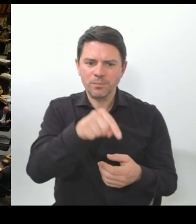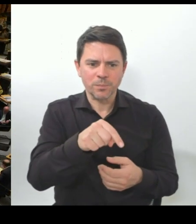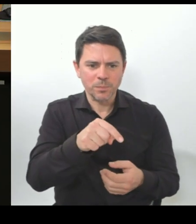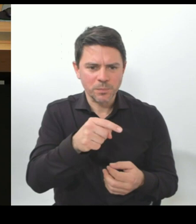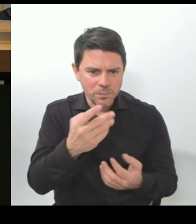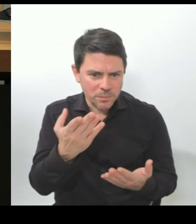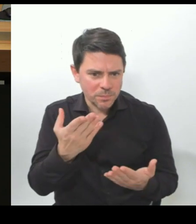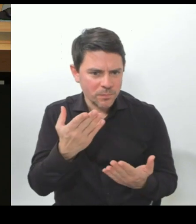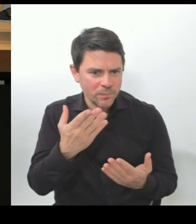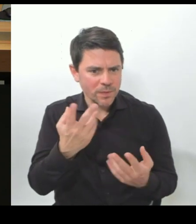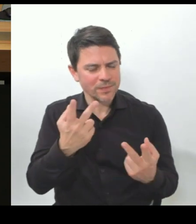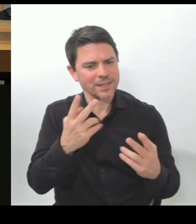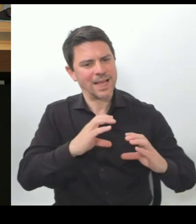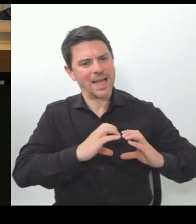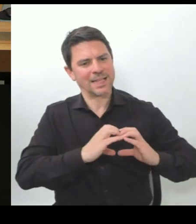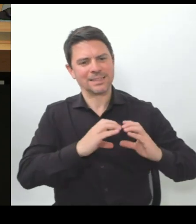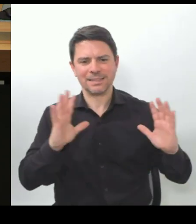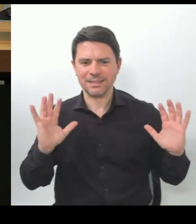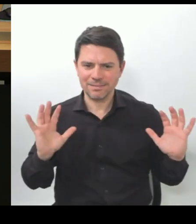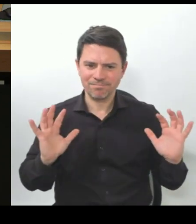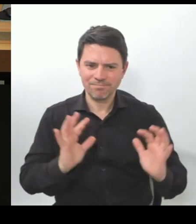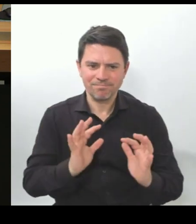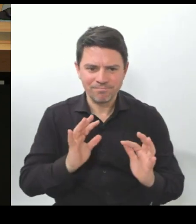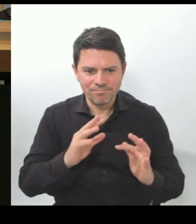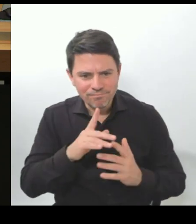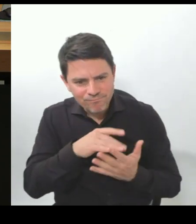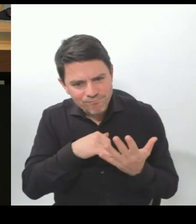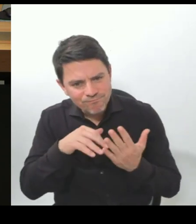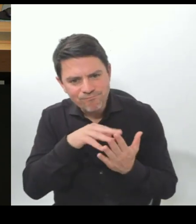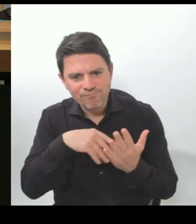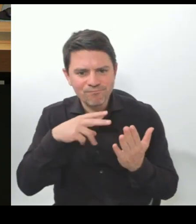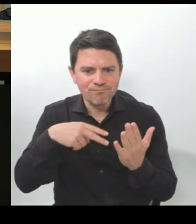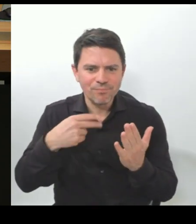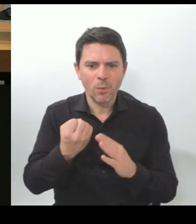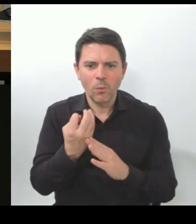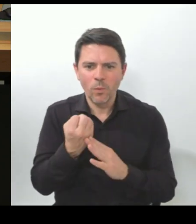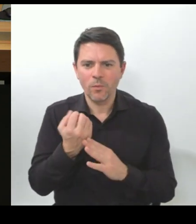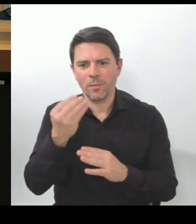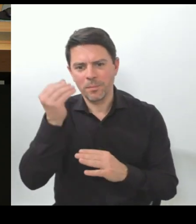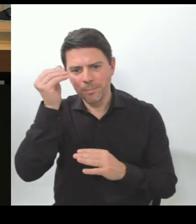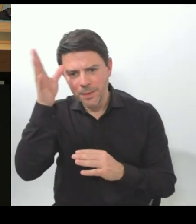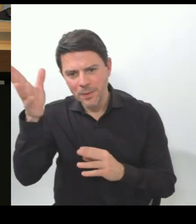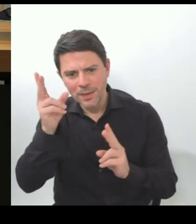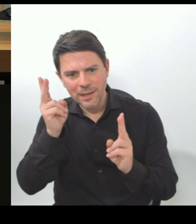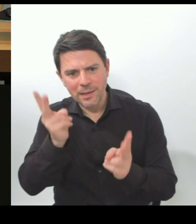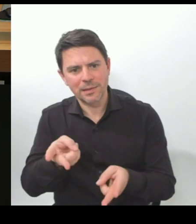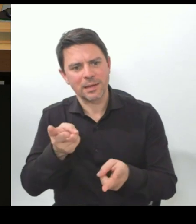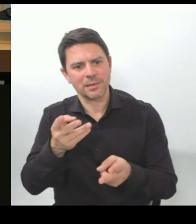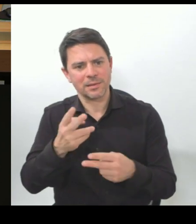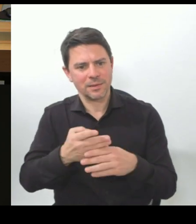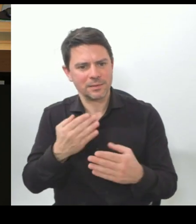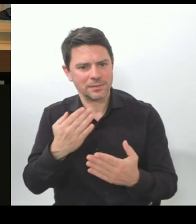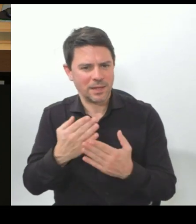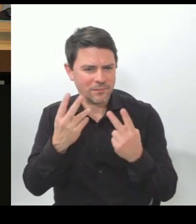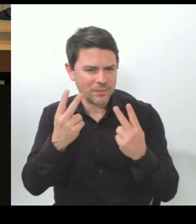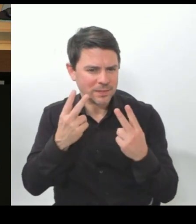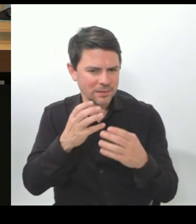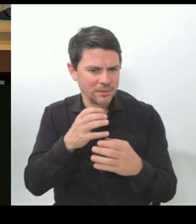Mit diesen Antrag zeigen wir, dass wir uns dieser großen Bedeutung bewusst sind. Den Auf und Ausbau unserer Bibliotheks Infrastruktur